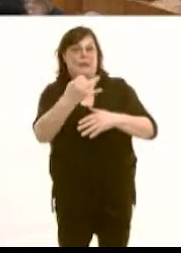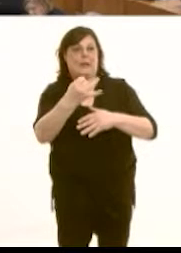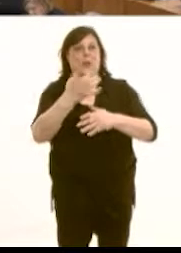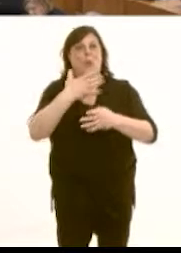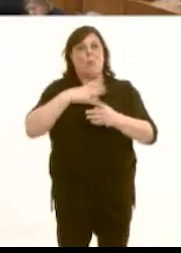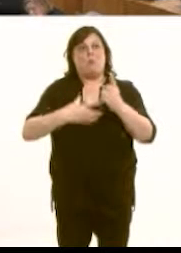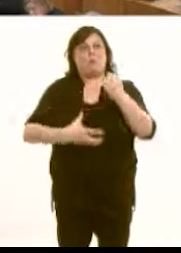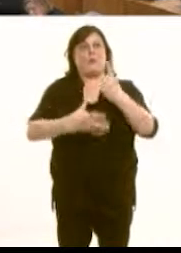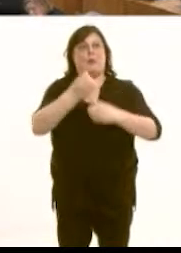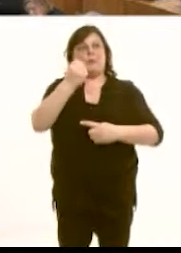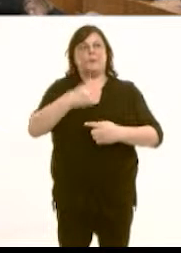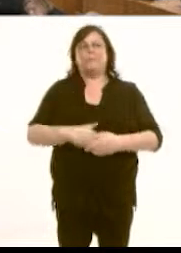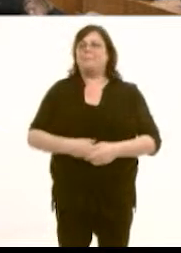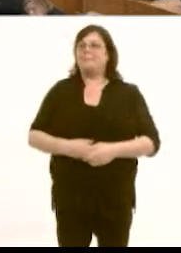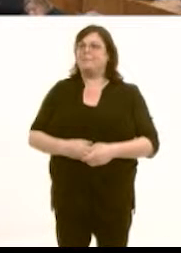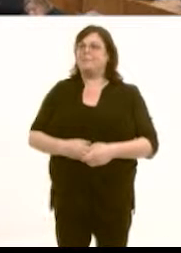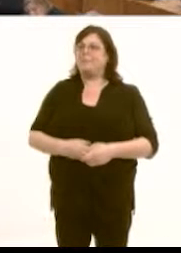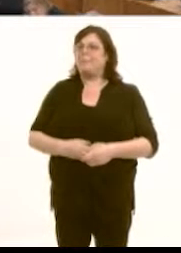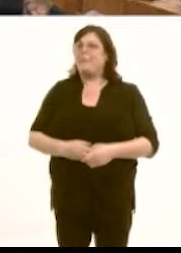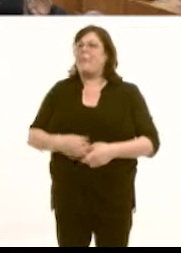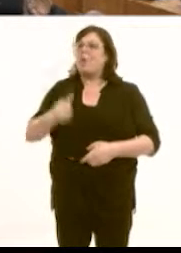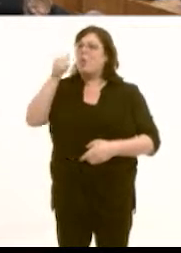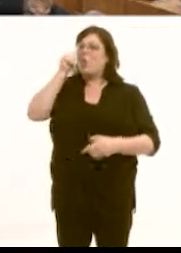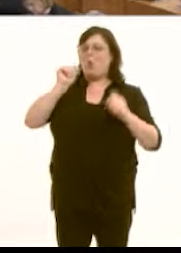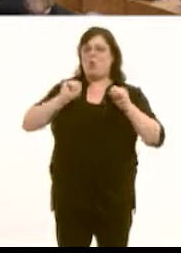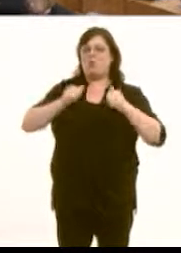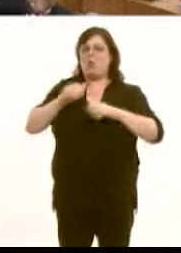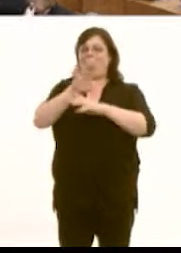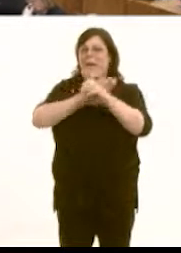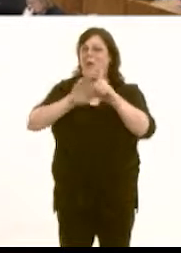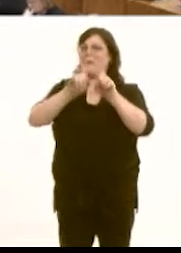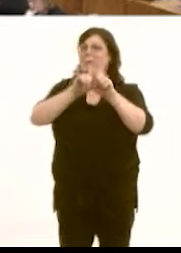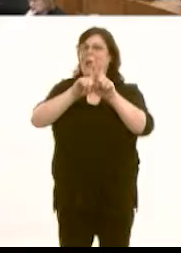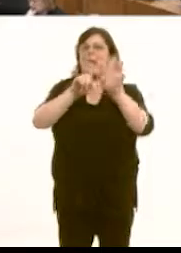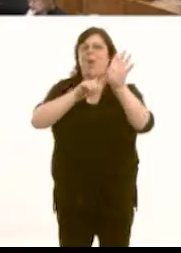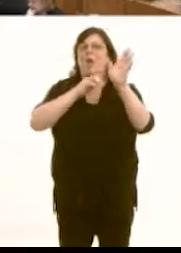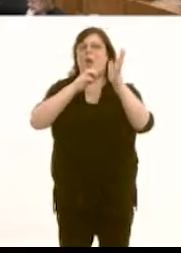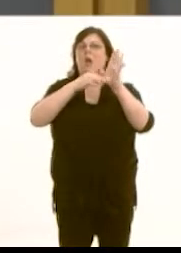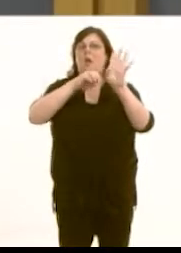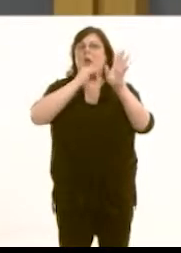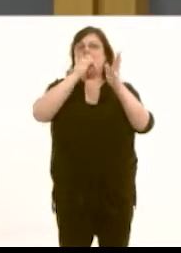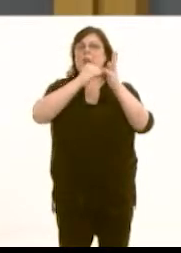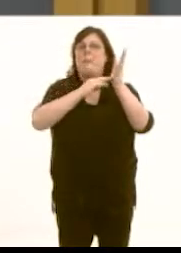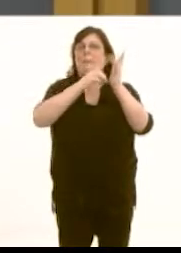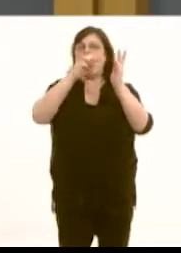arall ym Mhrydain am eu gwasanaeth ffÙn symudol, maen nhwín aml iawn yn cael gwasanaeth eilradd.